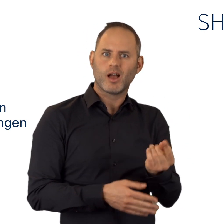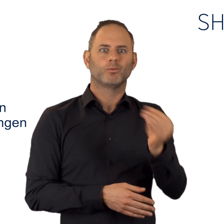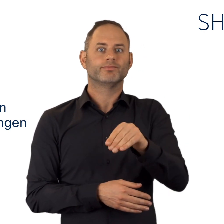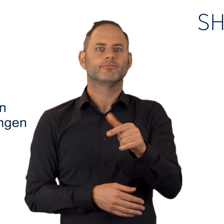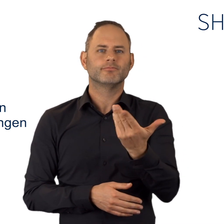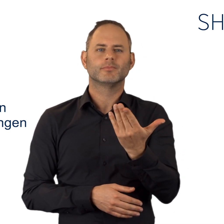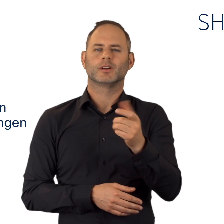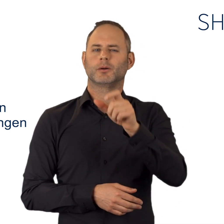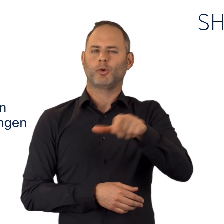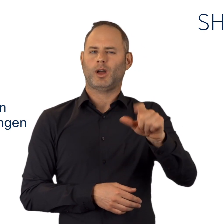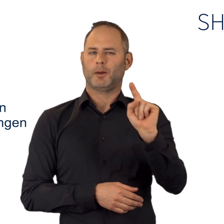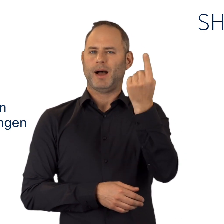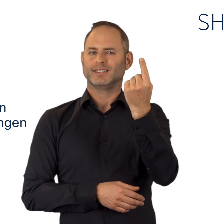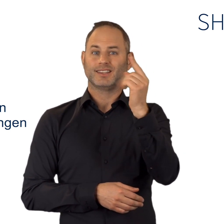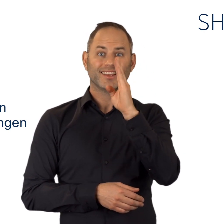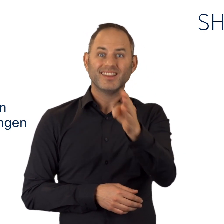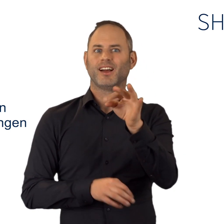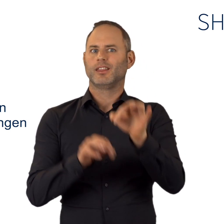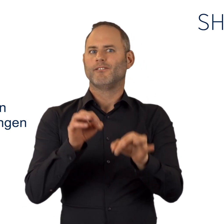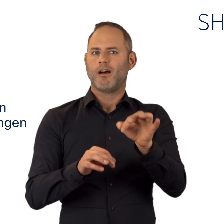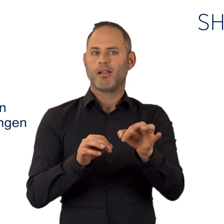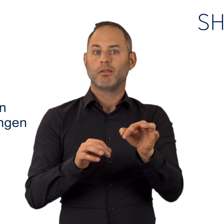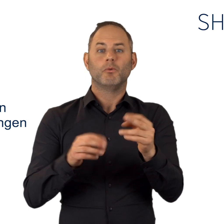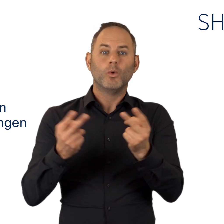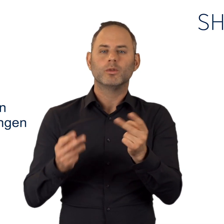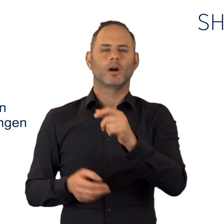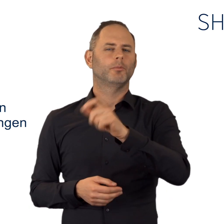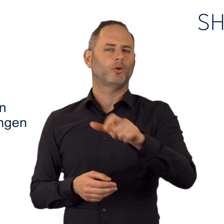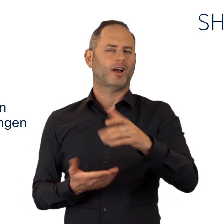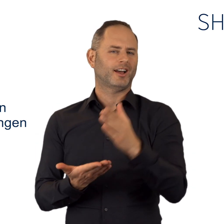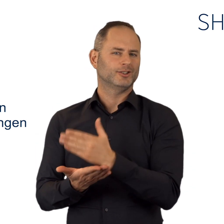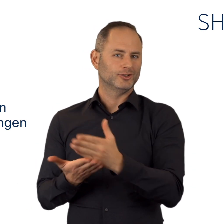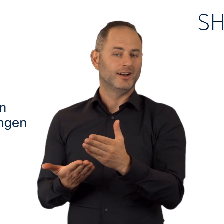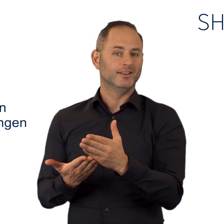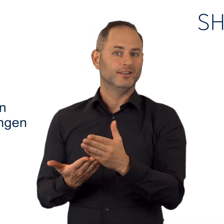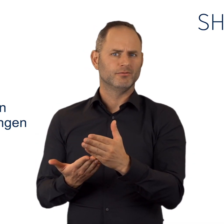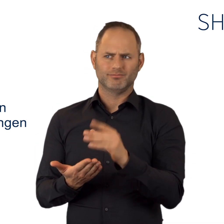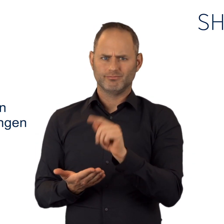auch eine Bürgermeisterdirektwahl oder ein Bürgerentscheid statt.